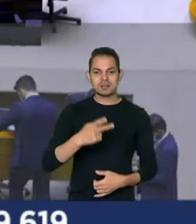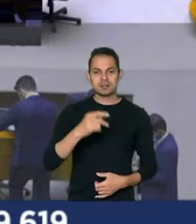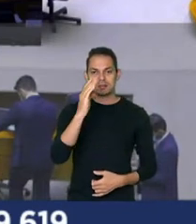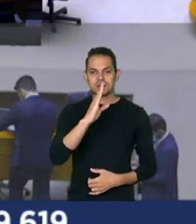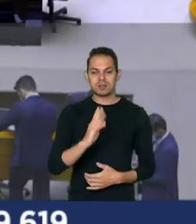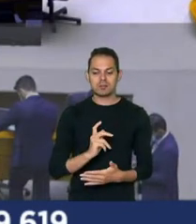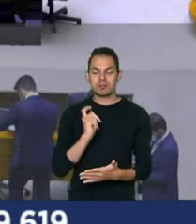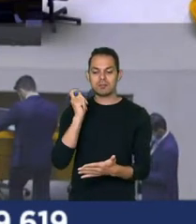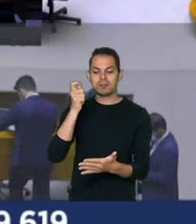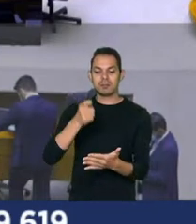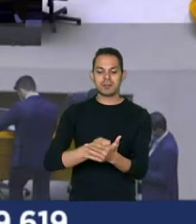16.33%. REPITO, AS EMPRESAS DE ENTRETENIMENTO NO PAÍS PAGAM